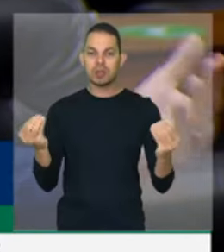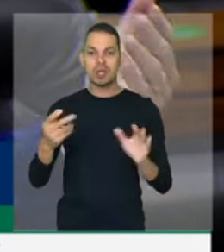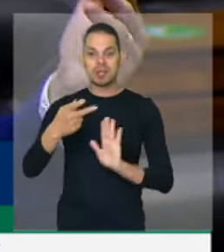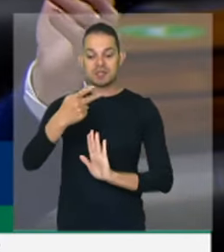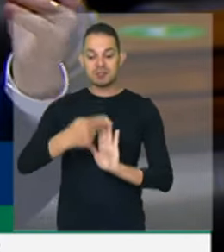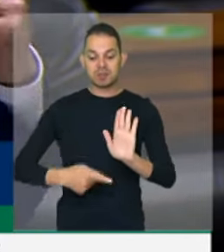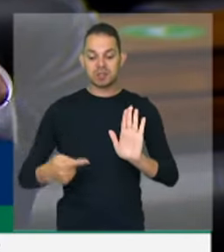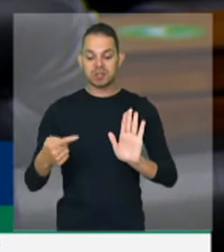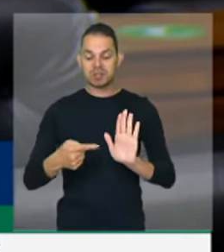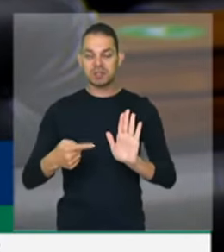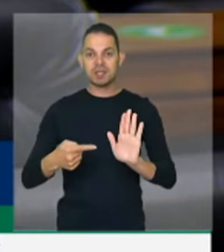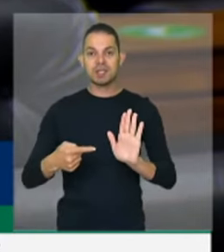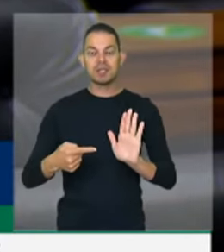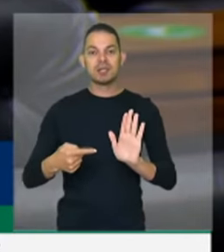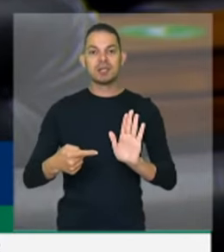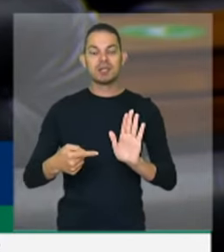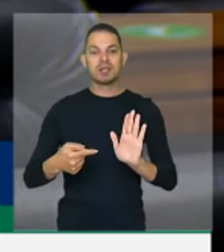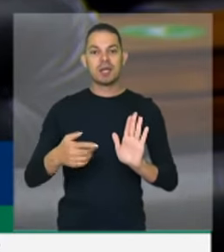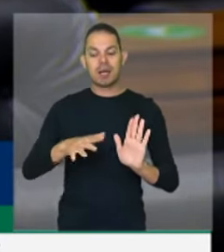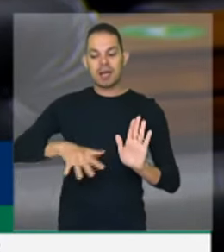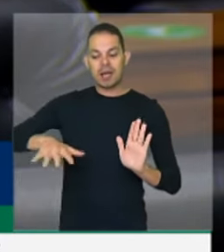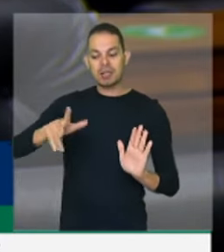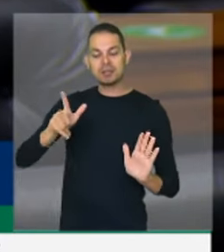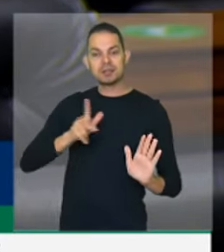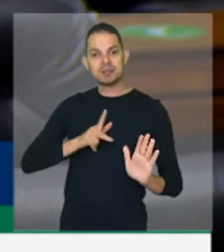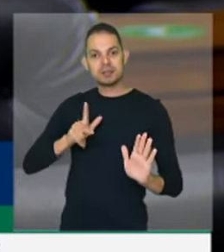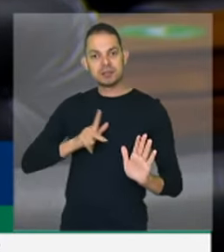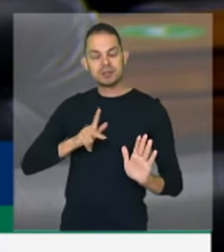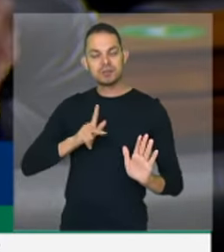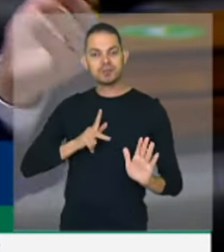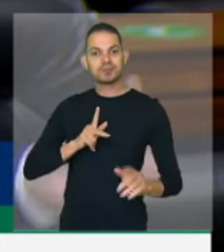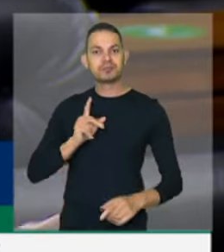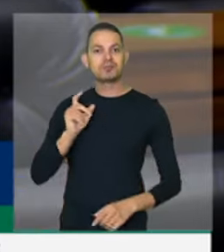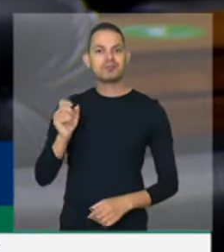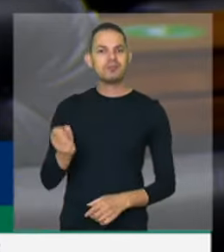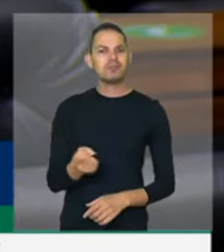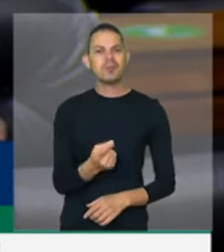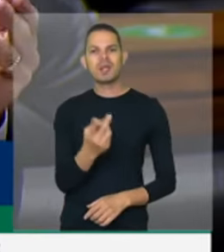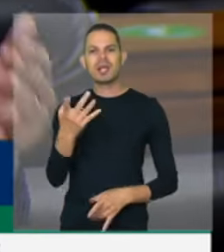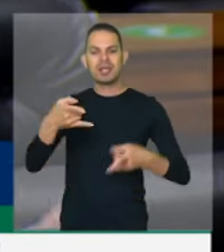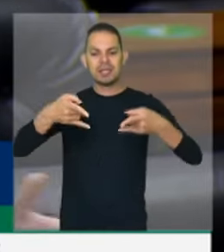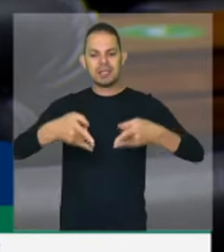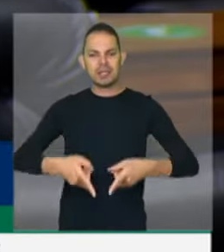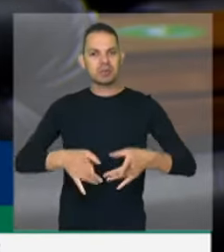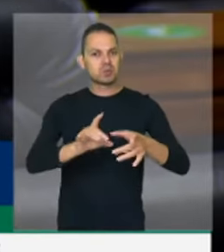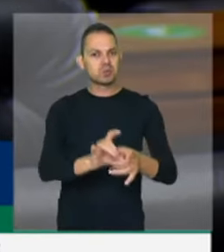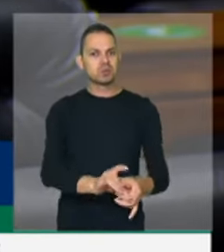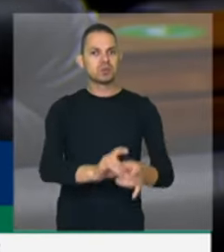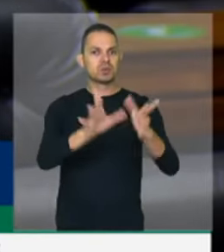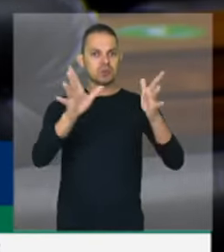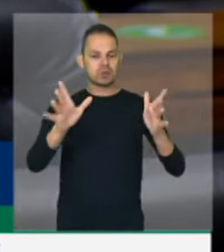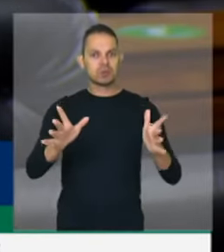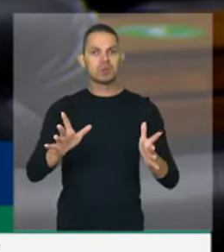COLOCANDO MILHARES DE LEITOS É DISPOSIÇÃO.... DA NOSSA POPULAÇÃO BRASILEIRA EM PROL... DOS LEITOS DE UTI PARA